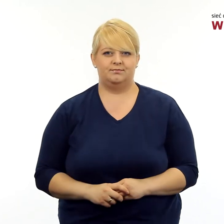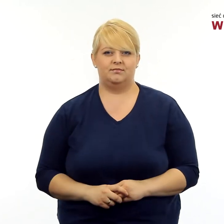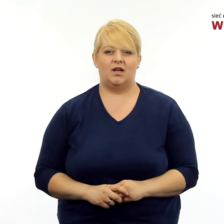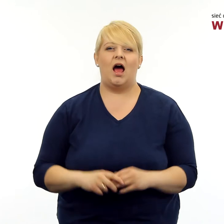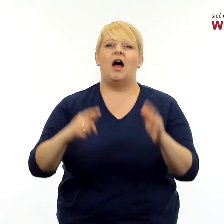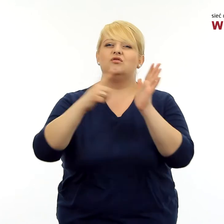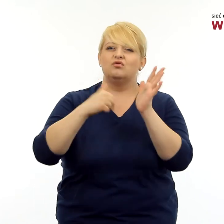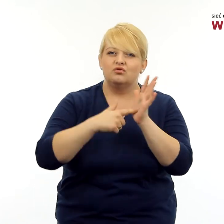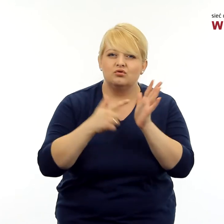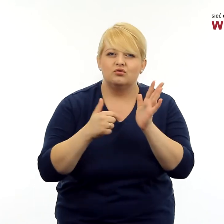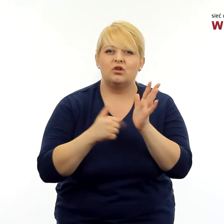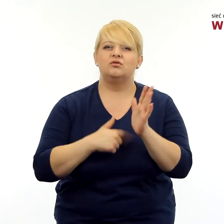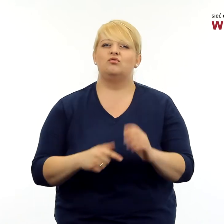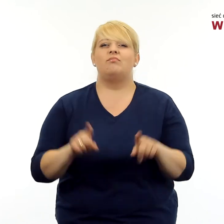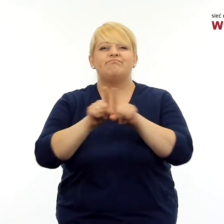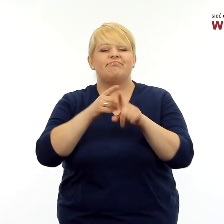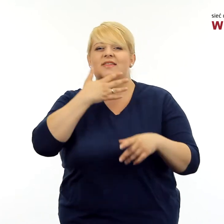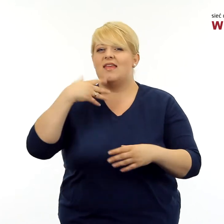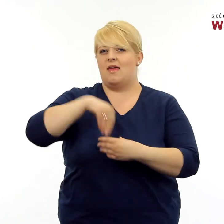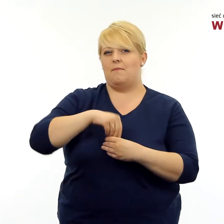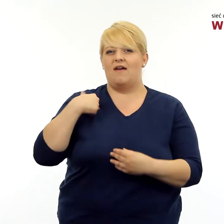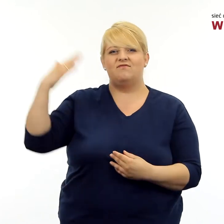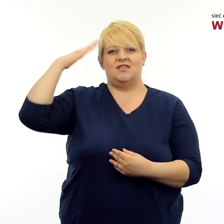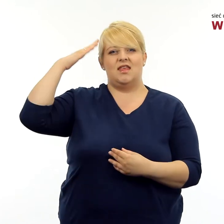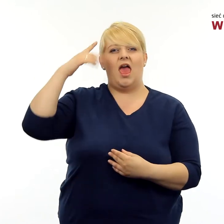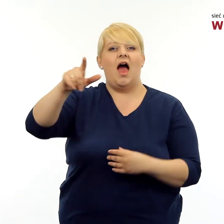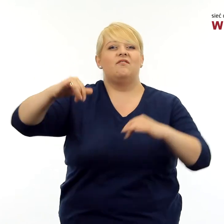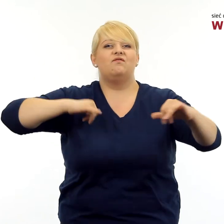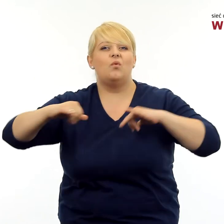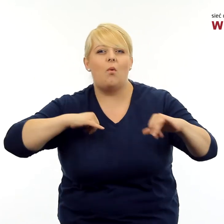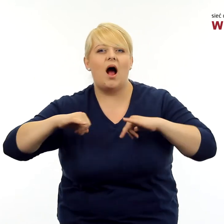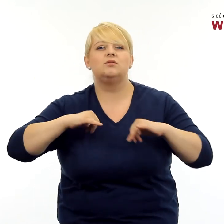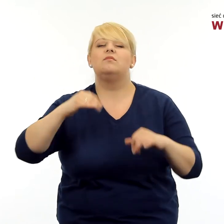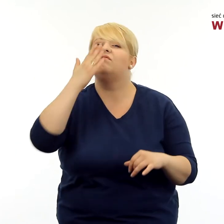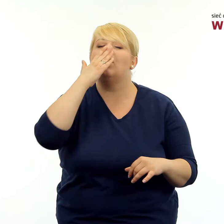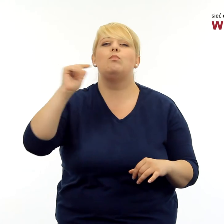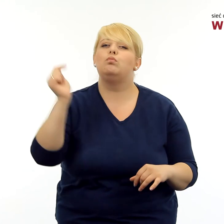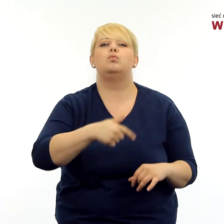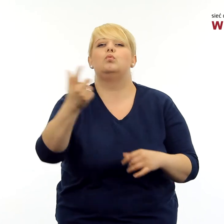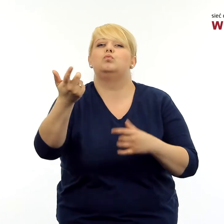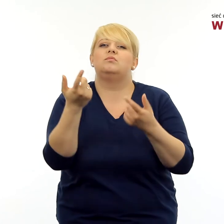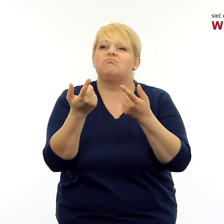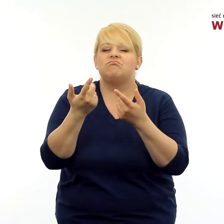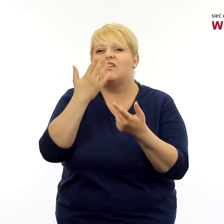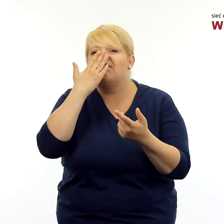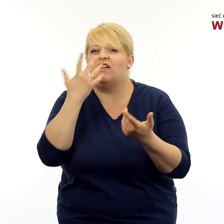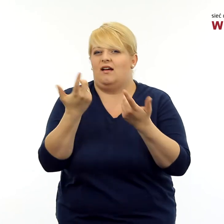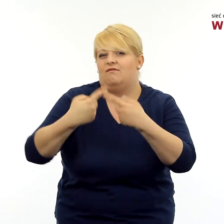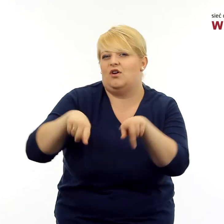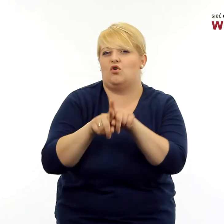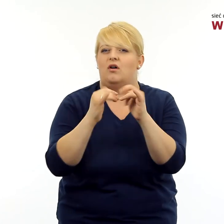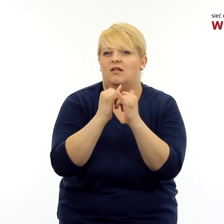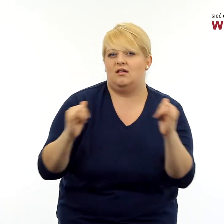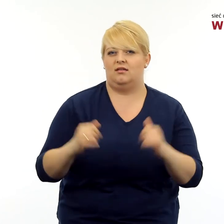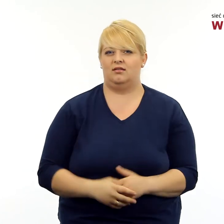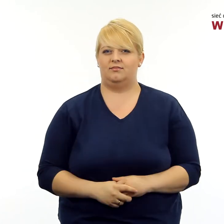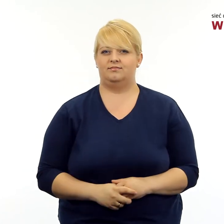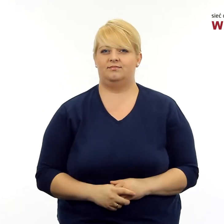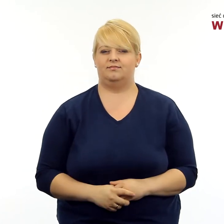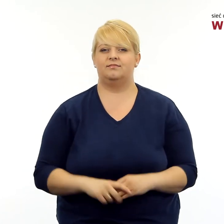Często jednak brakuje im wiedzy, jak władza powinna działać,